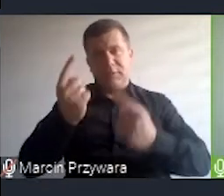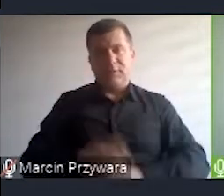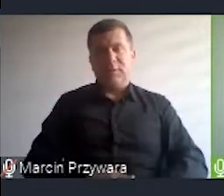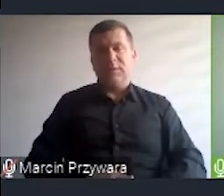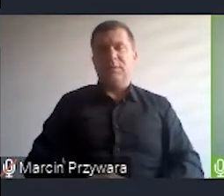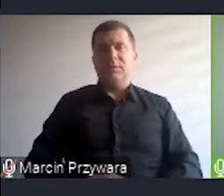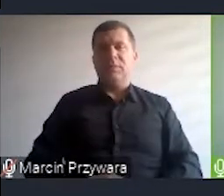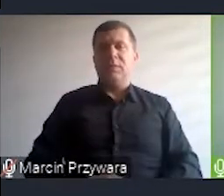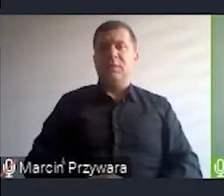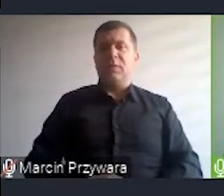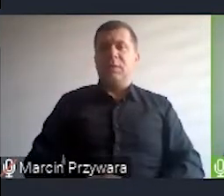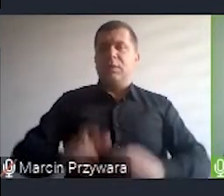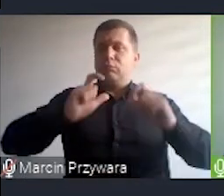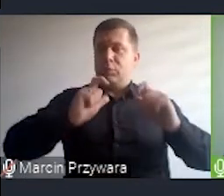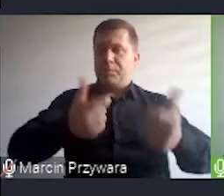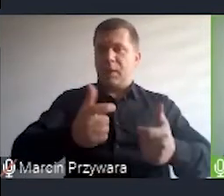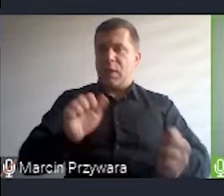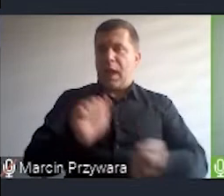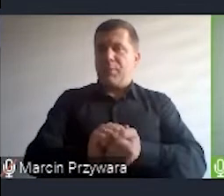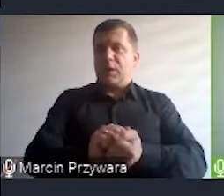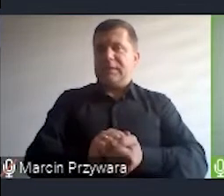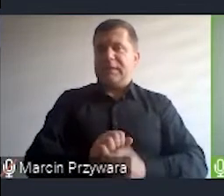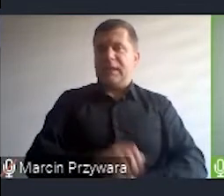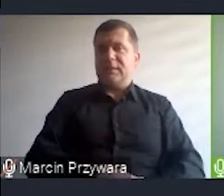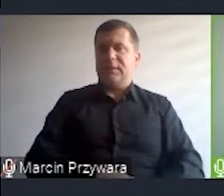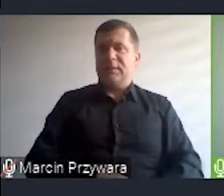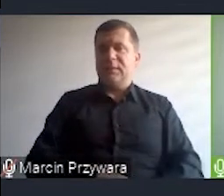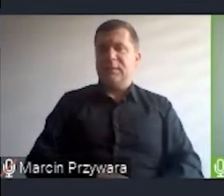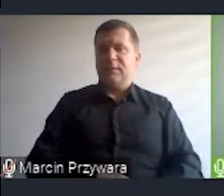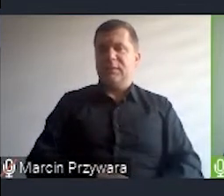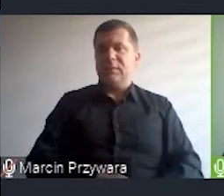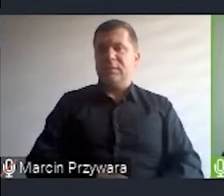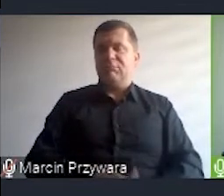W przypadku amortyzacji niejednokrotnie zdarzy się,